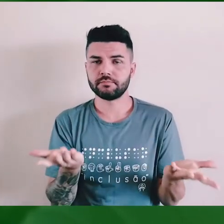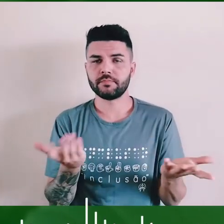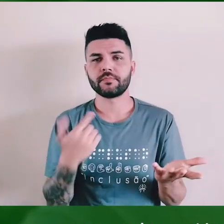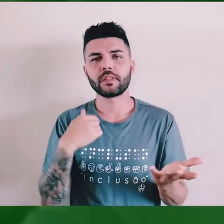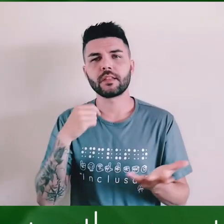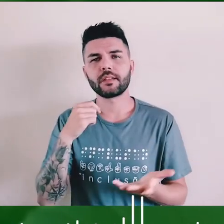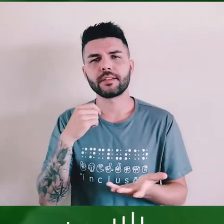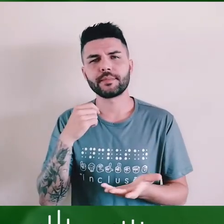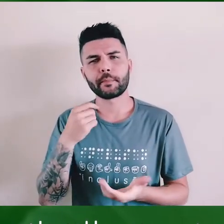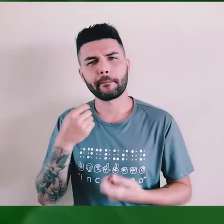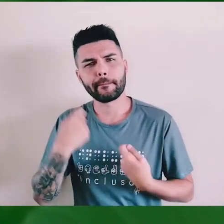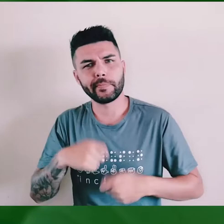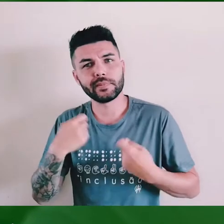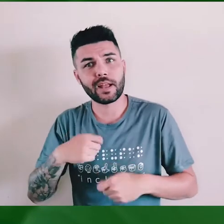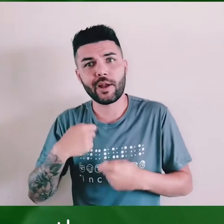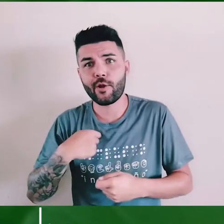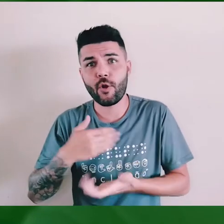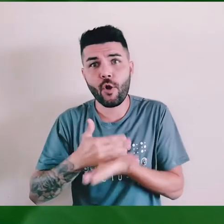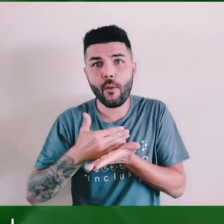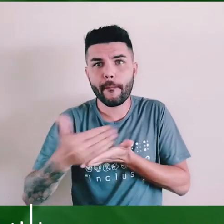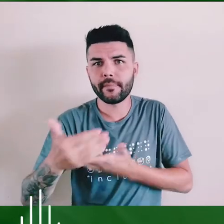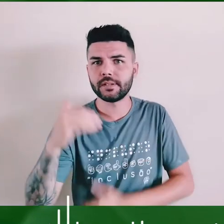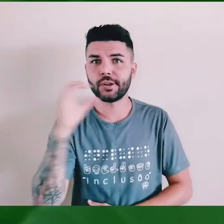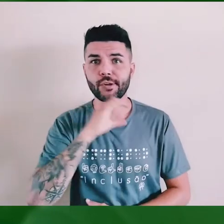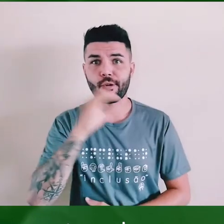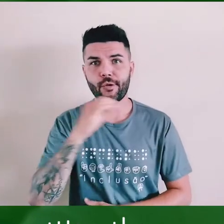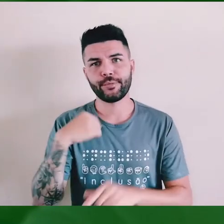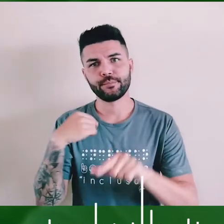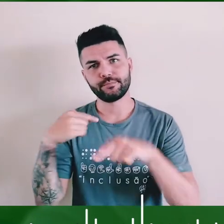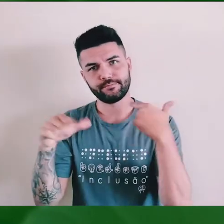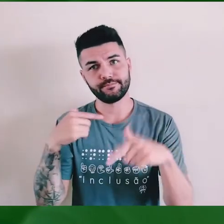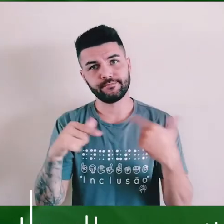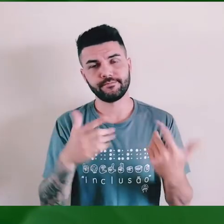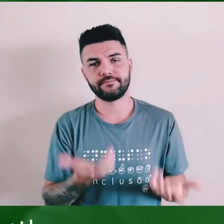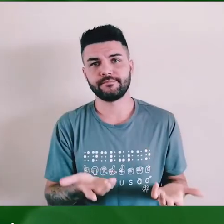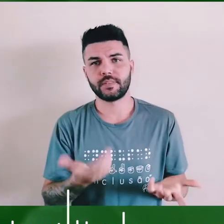situação? Começar a trabalhar logo, no inicio! No primeiro ano da faculdade eu comecei